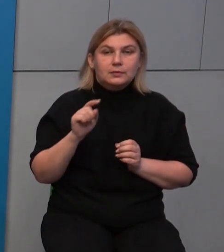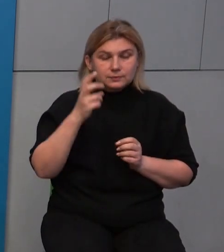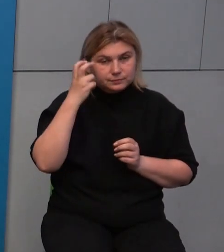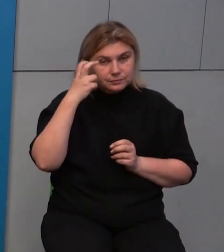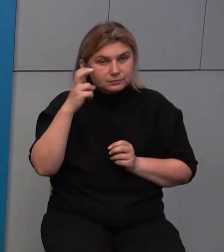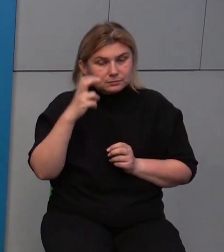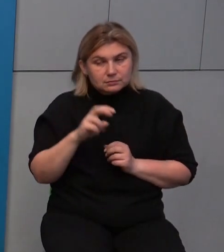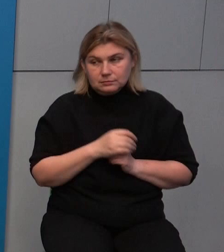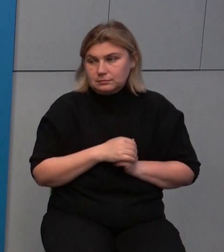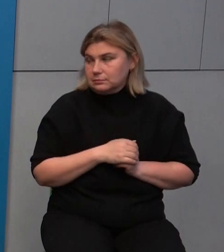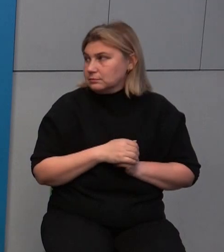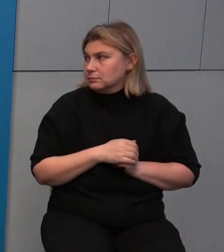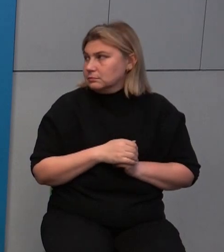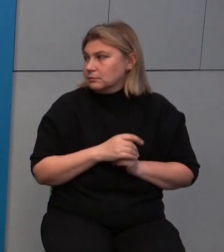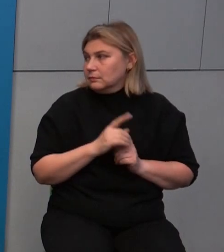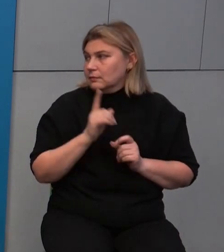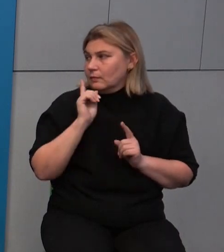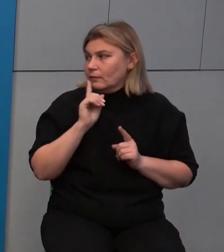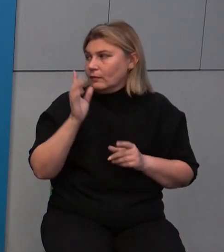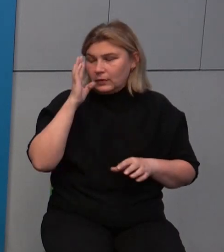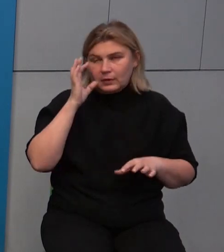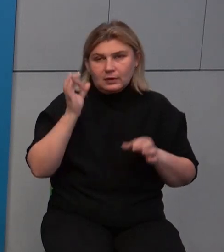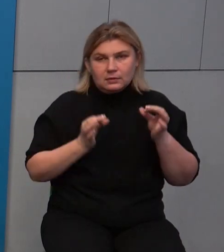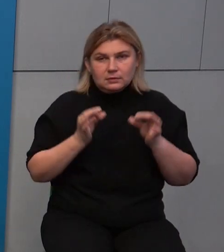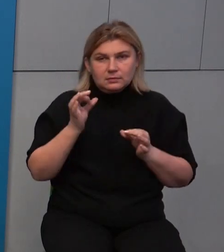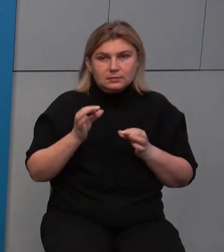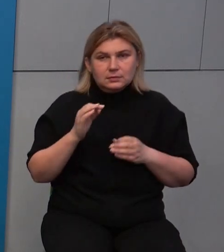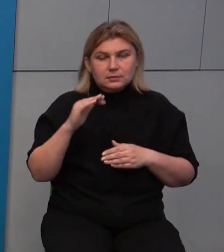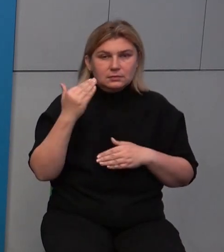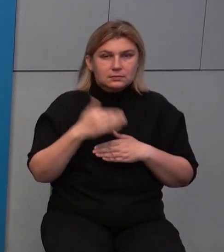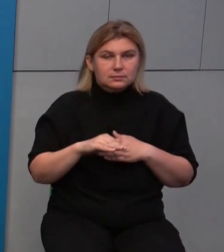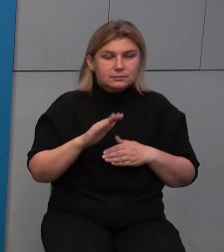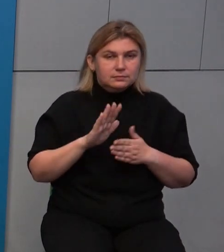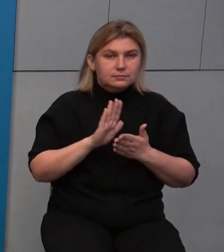Ale szczerze mówiąc zastanawiałam się, ponieważ właśnie skończyłam redakcję,